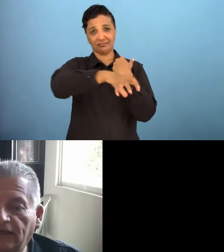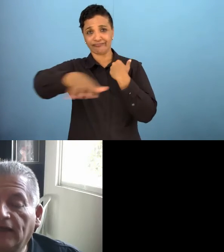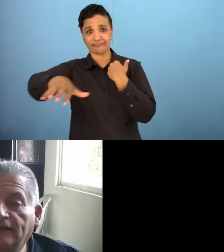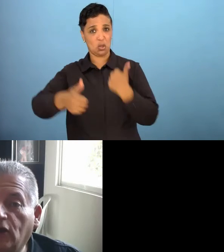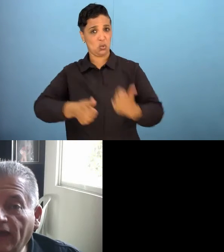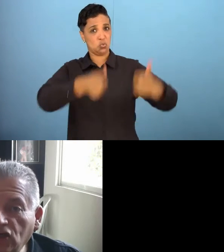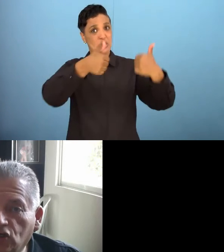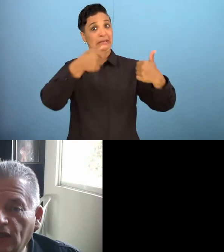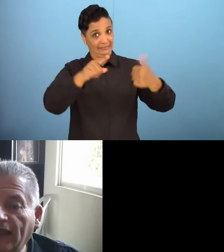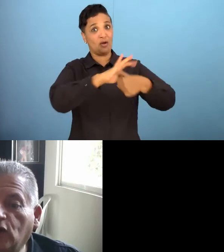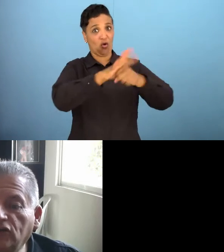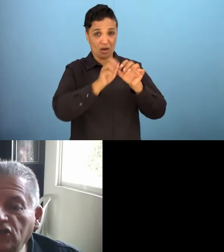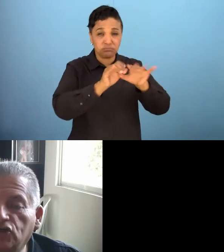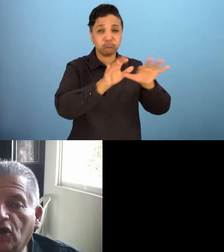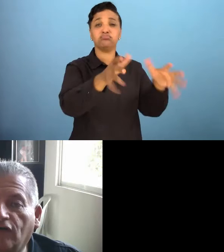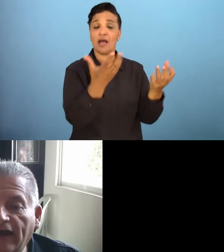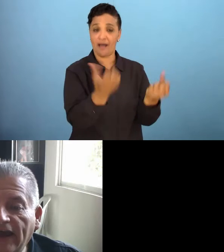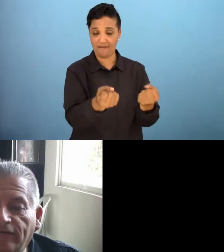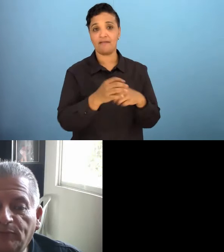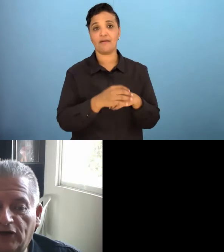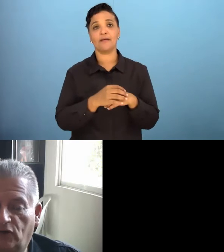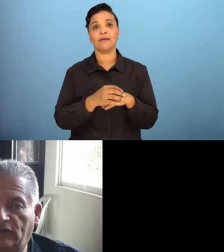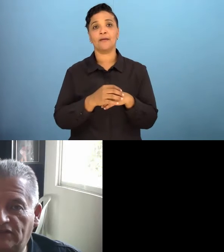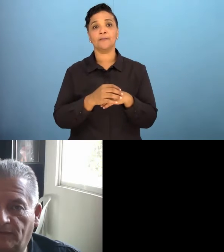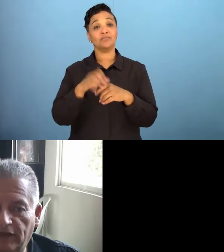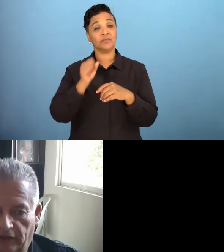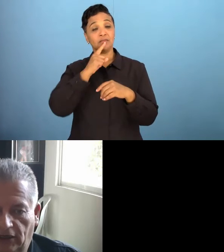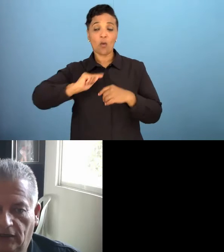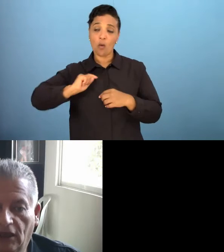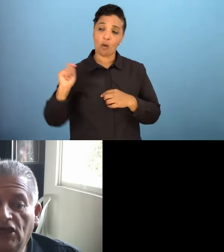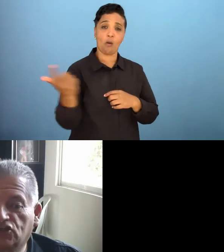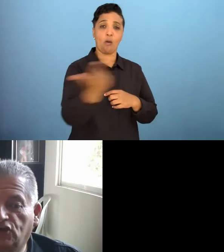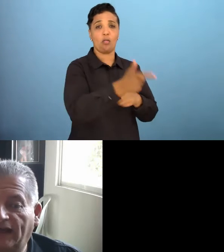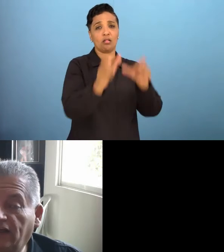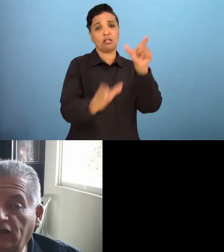Y la mutación constante del virus se ve afectada incluso en los países en desarrollo, por lo que es